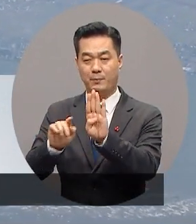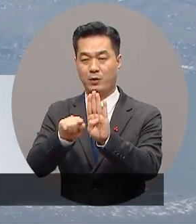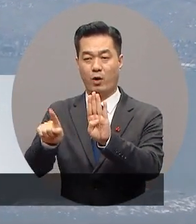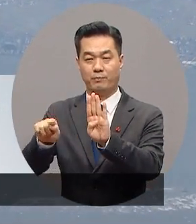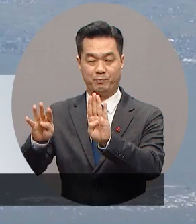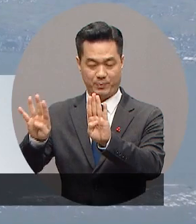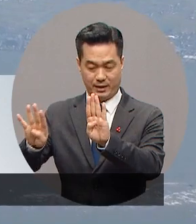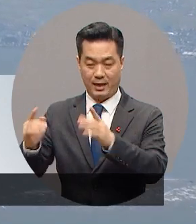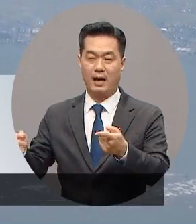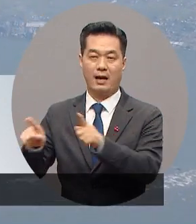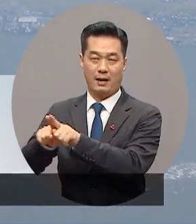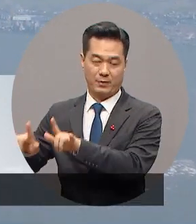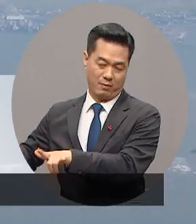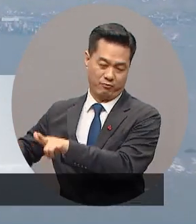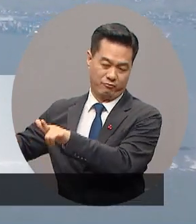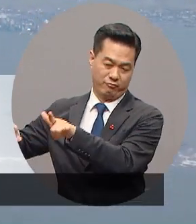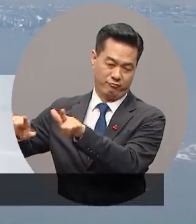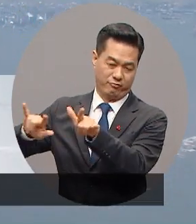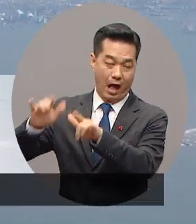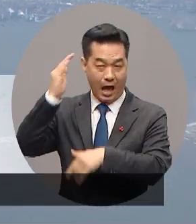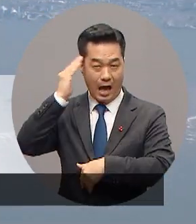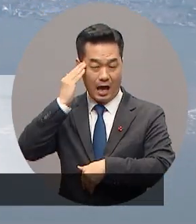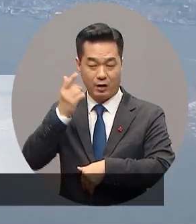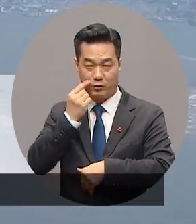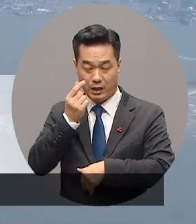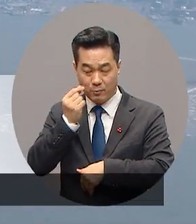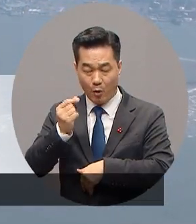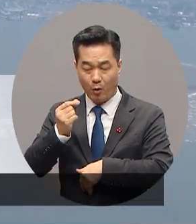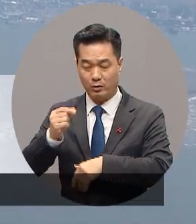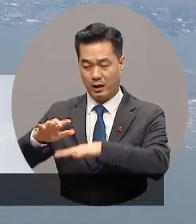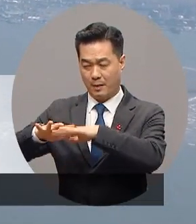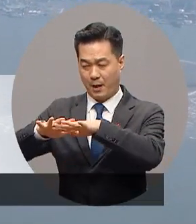합동참모본부에 따르면 한미일은 오늘 미국B-1B 전략폭격기가 전개된 가운데 한국과